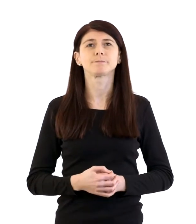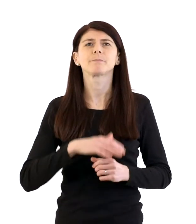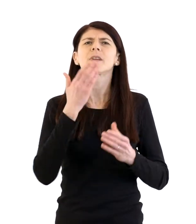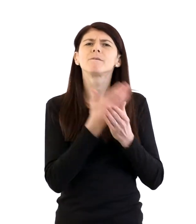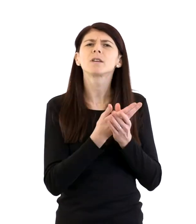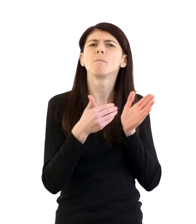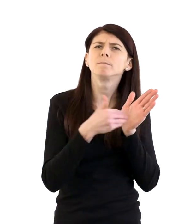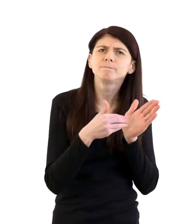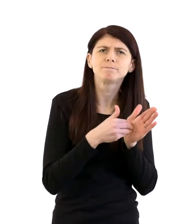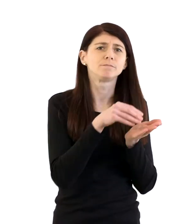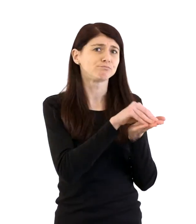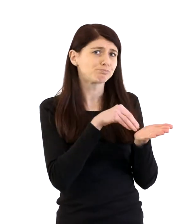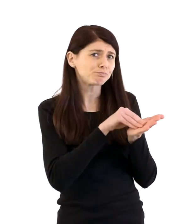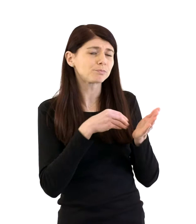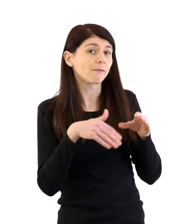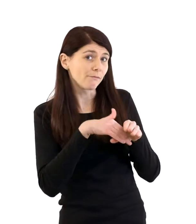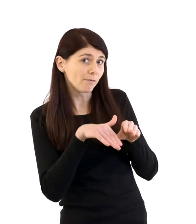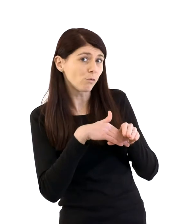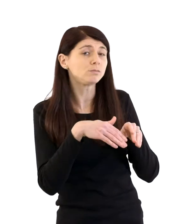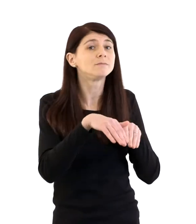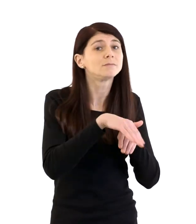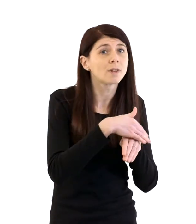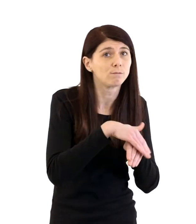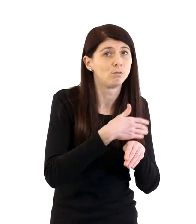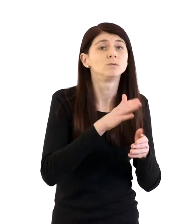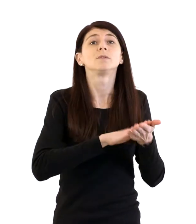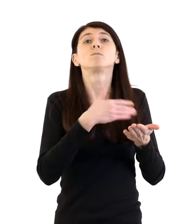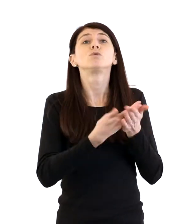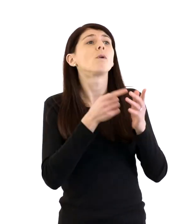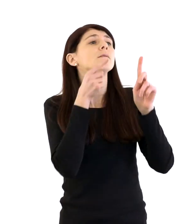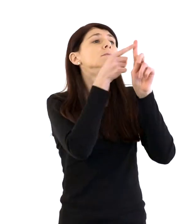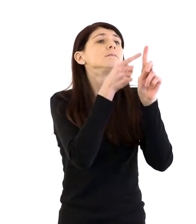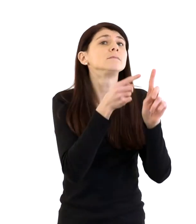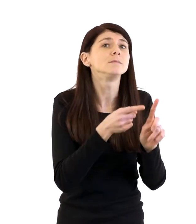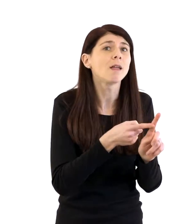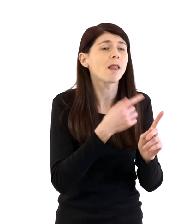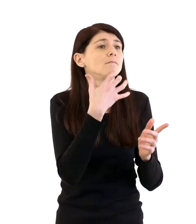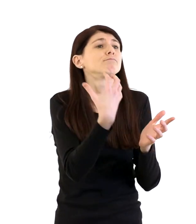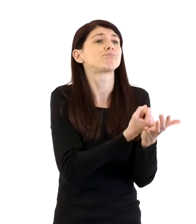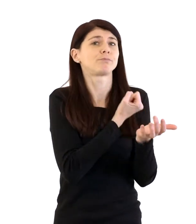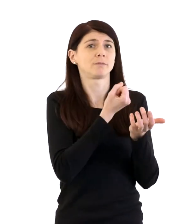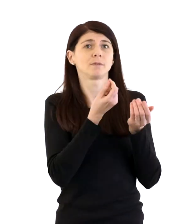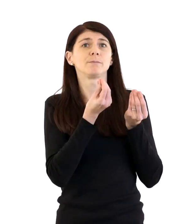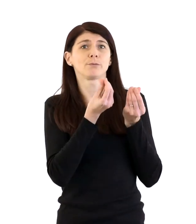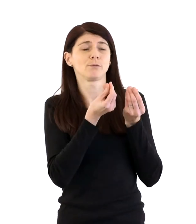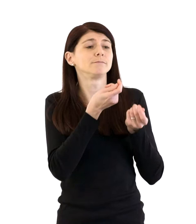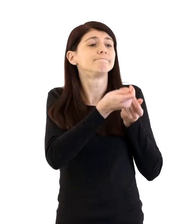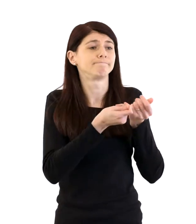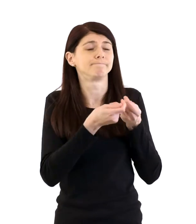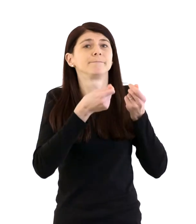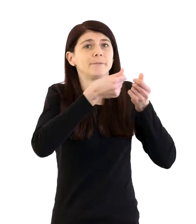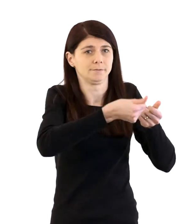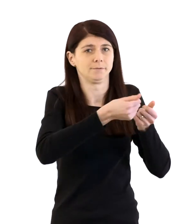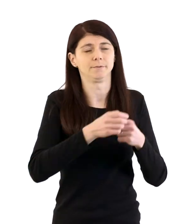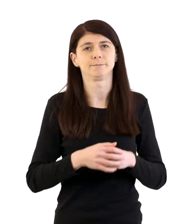Sporządzany jest na potrzeby wewnętrzne i zewnętrzne przedsiębiorstwa – m.in. w celu pozyskania źródeł finansowania inwestycji.